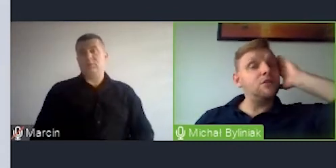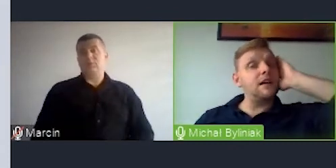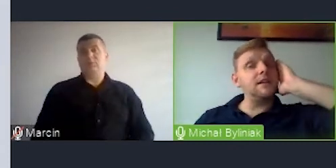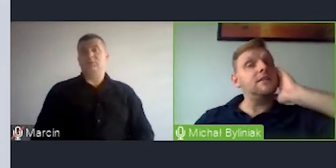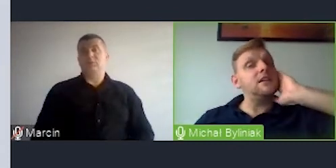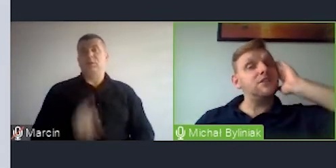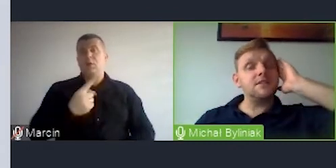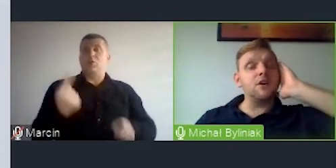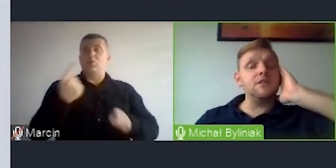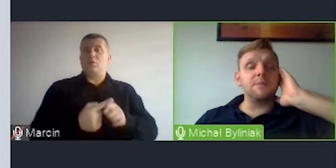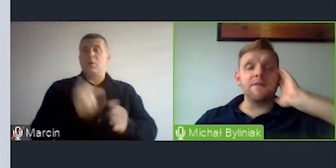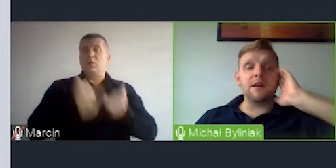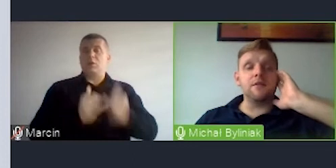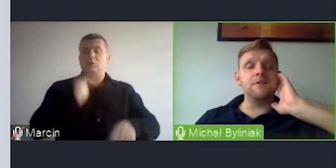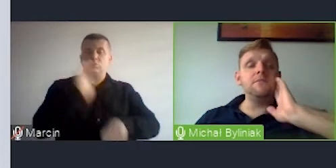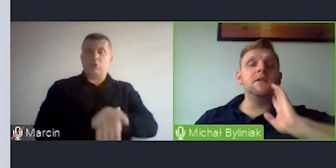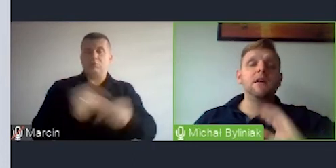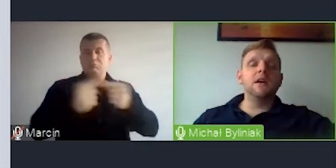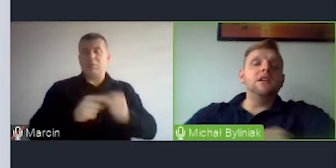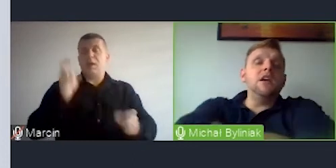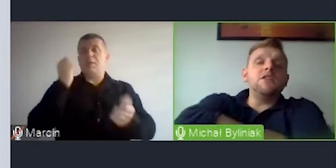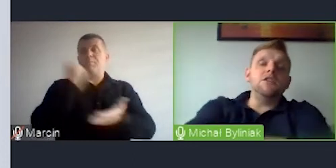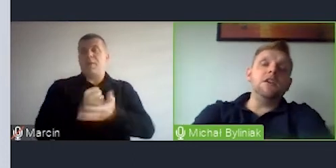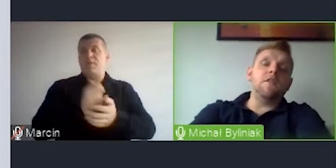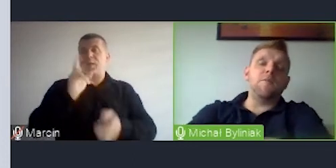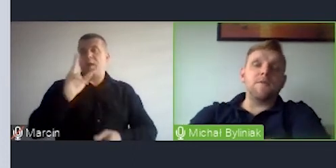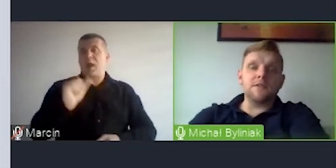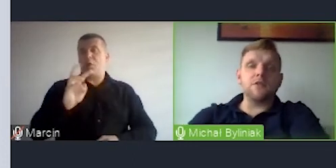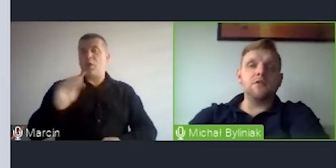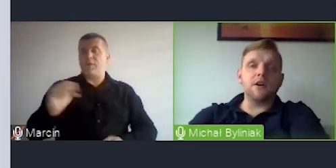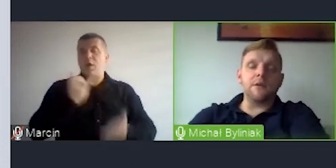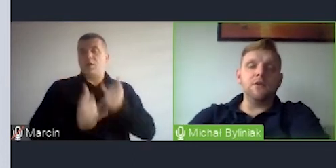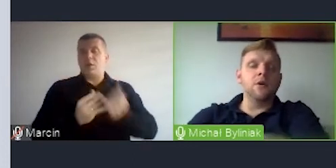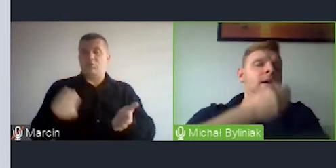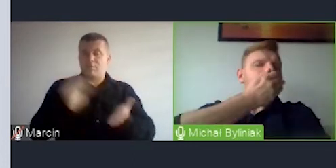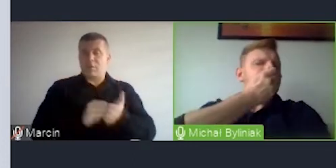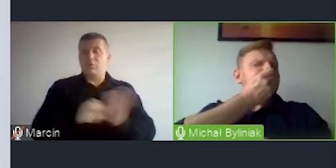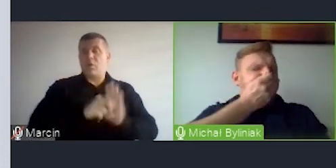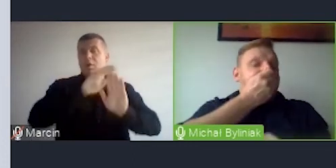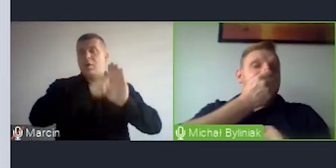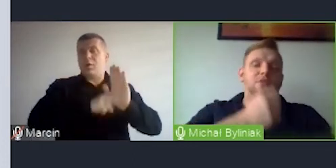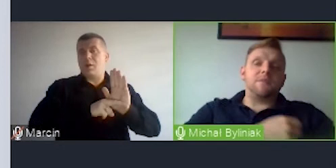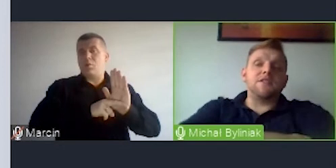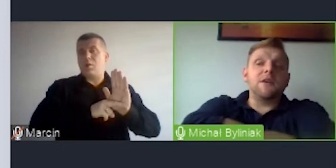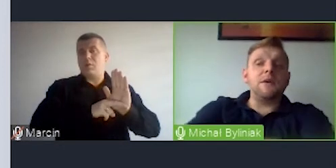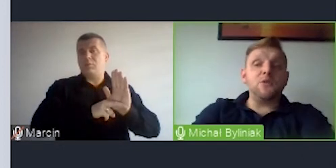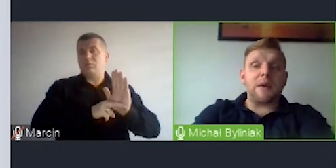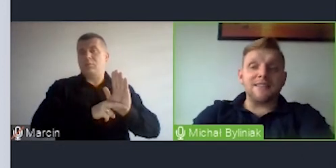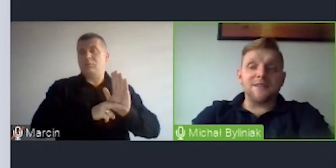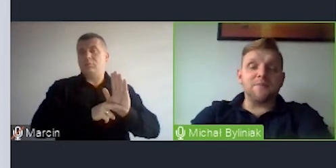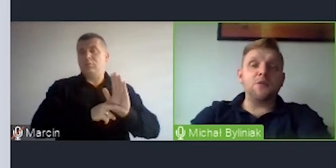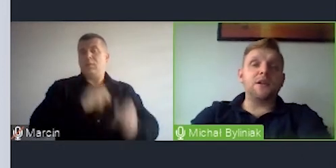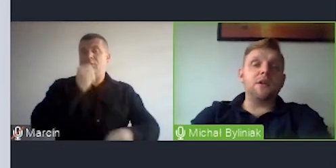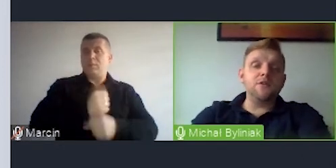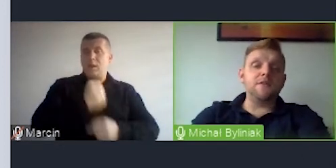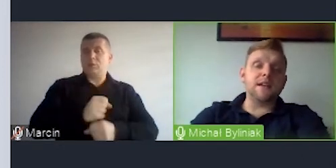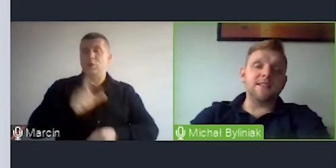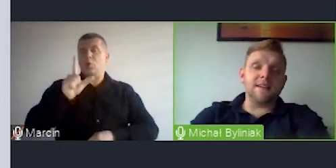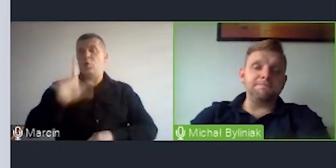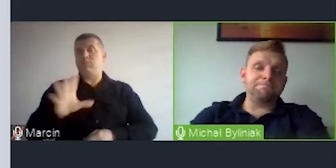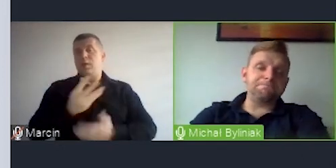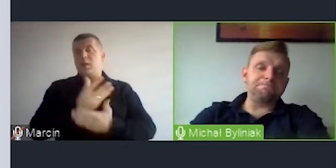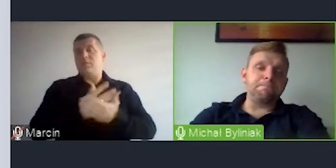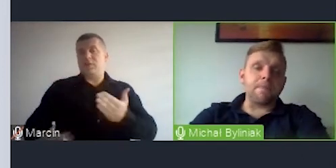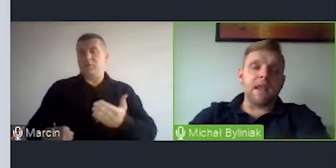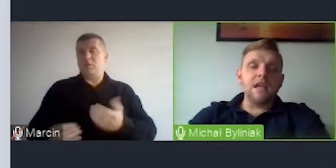Taki dodatek jśli jest zgodny z prawem krajowym, jeśli wprowadzono go do regulaminu pracy lub regulaminu nagradzania,